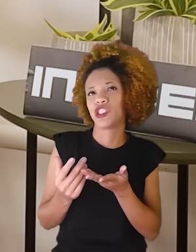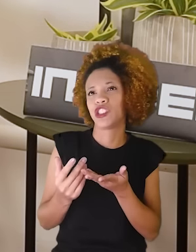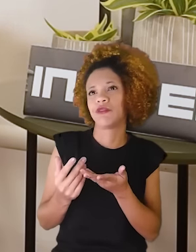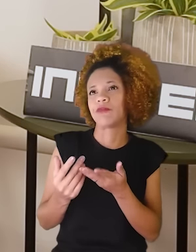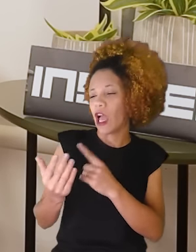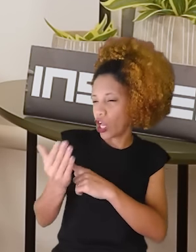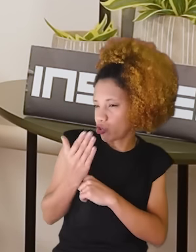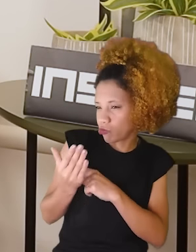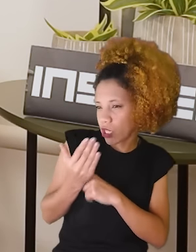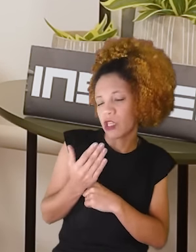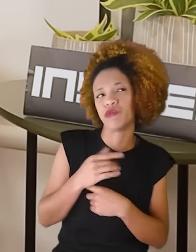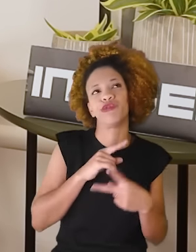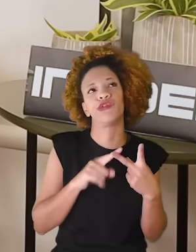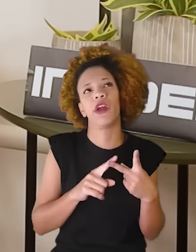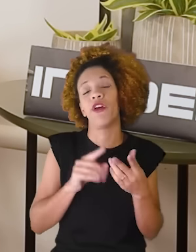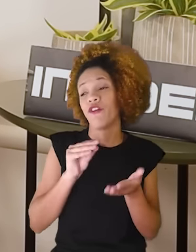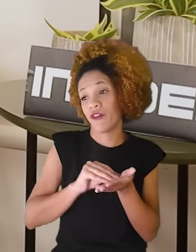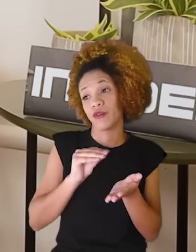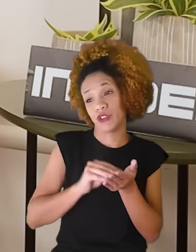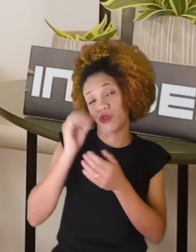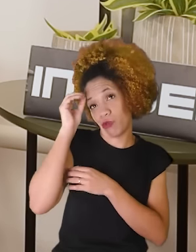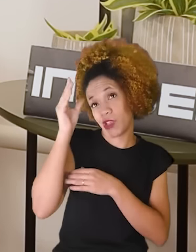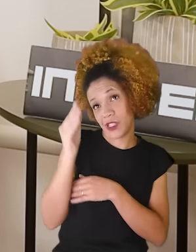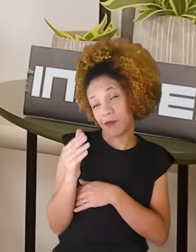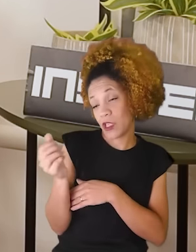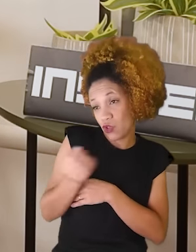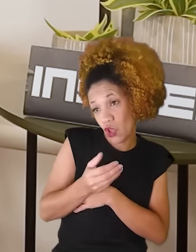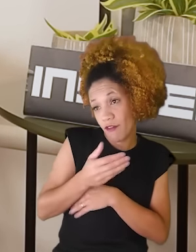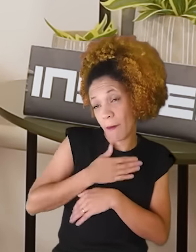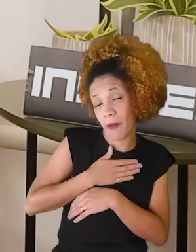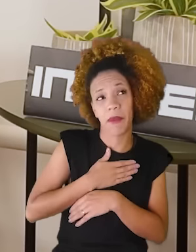mesmo para fazer as coisas falta de conhecimento também porque é uma coisa muito nova para mim eu